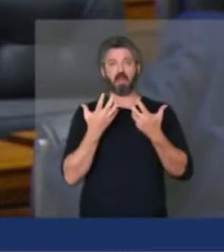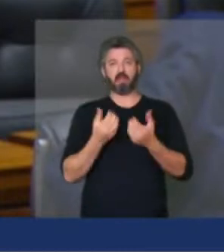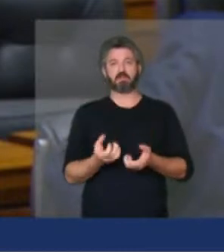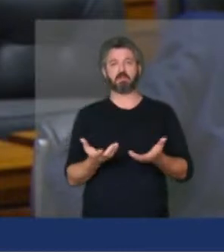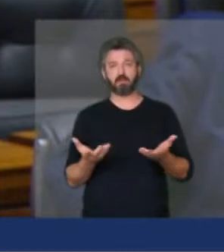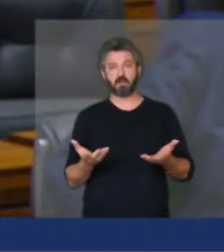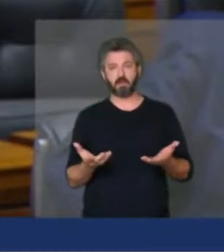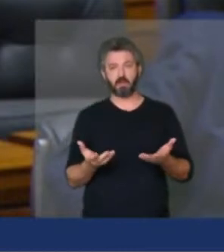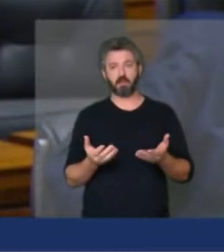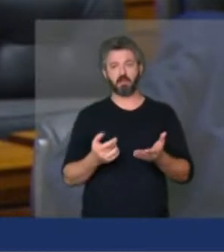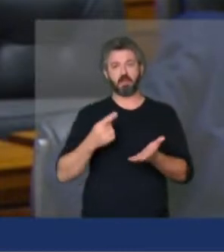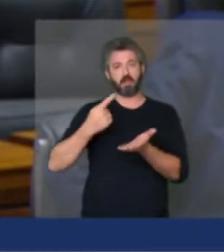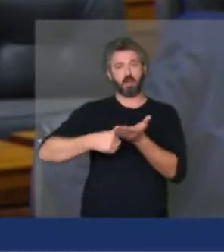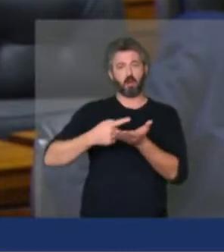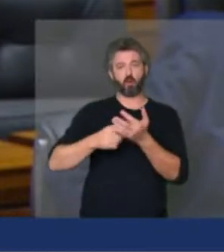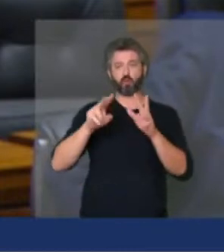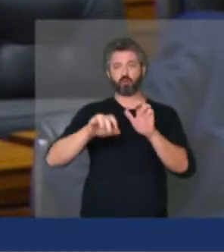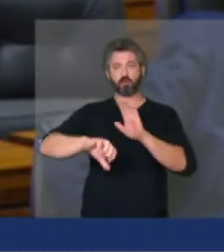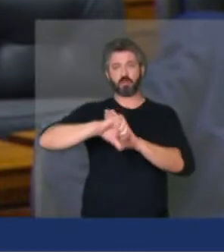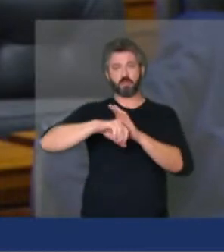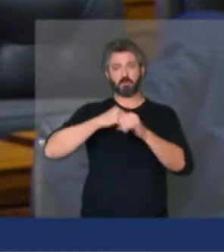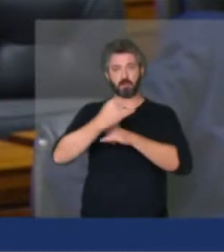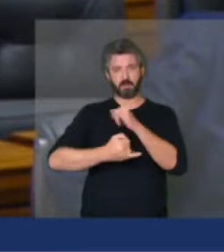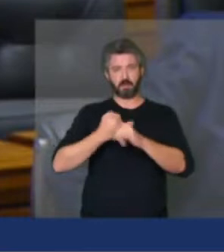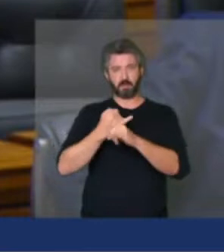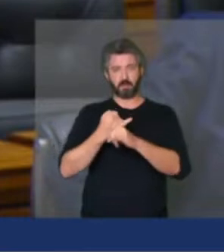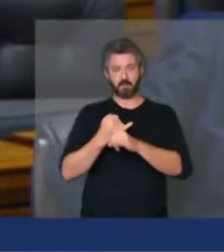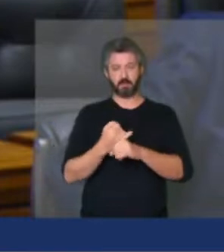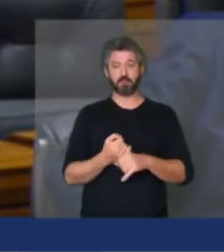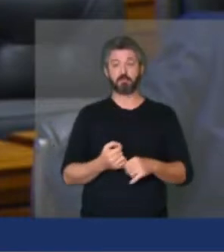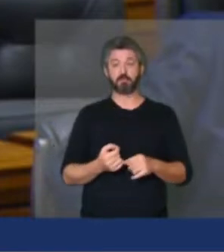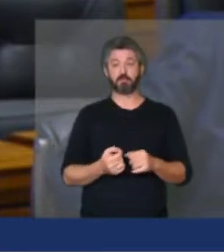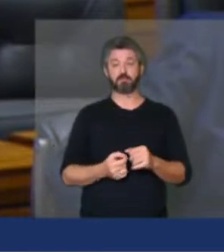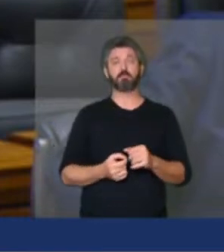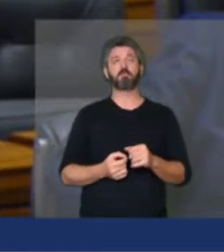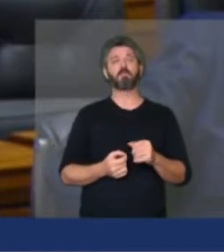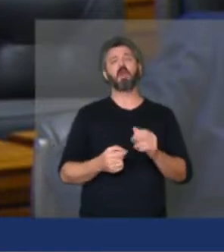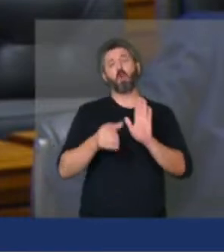NOSSO PONTO DE VISTA ACELERADA DO... SOBRE CRIME CIBERNÉ TICO. A MATÉRIA É MEROTÓRIA